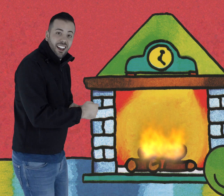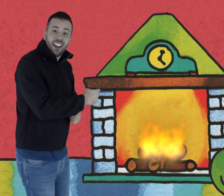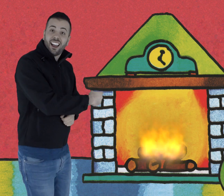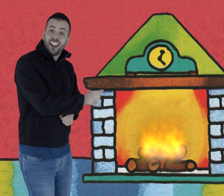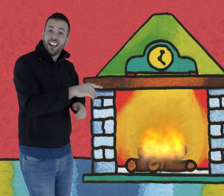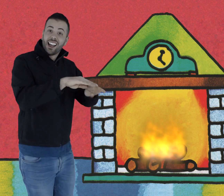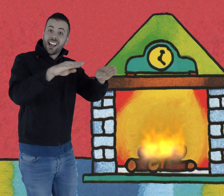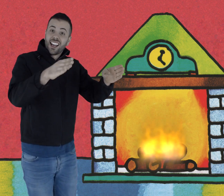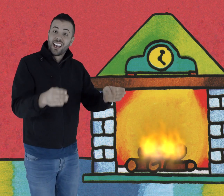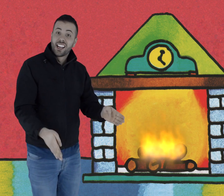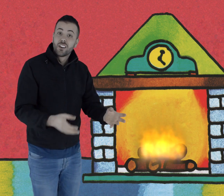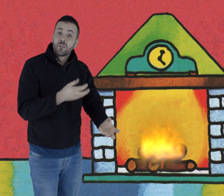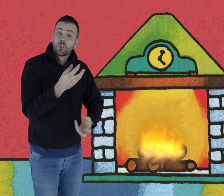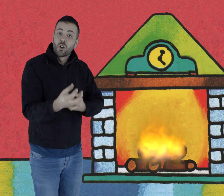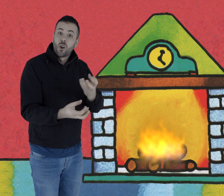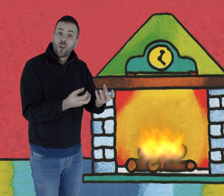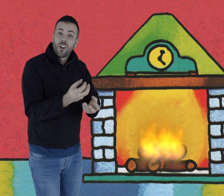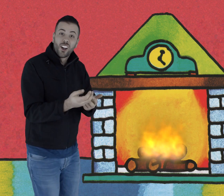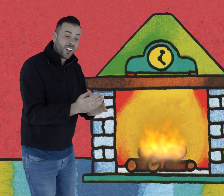nel camino c'è il fuoco !